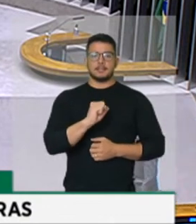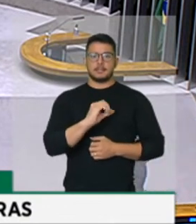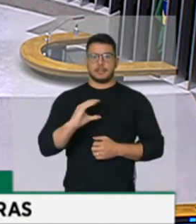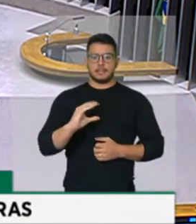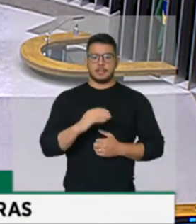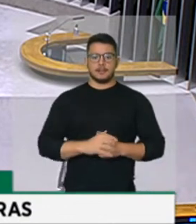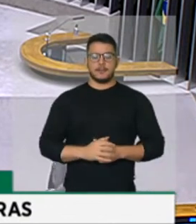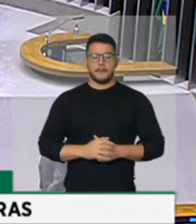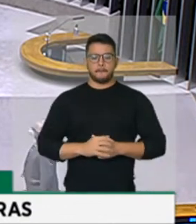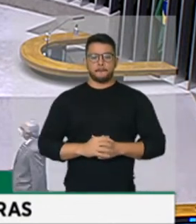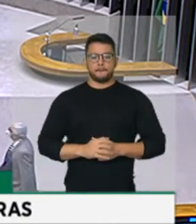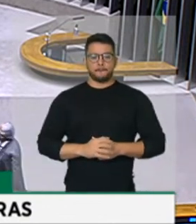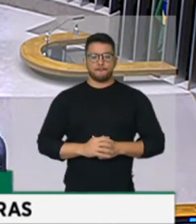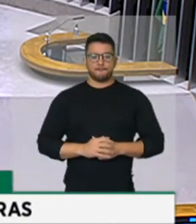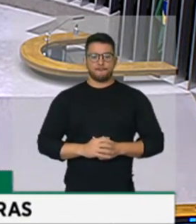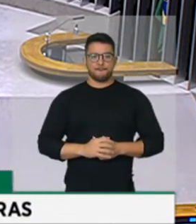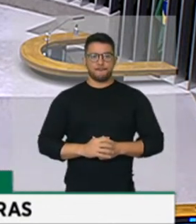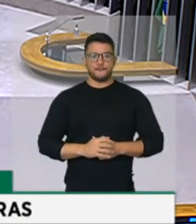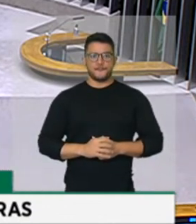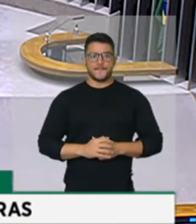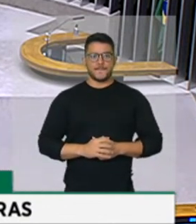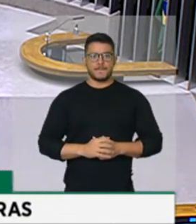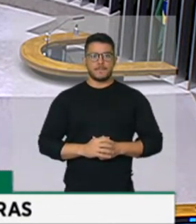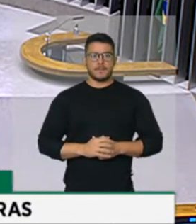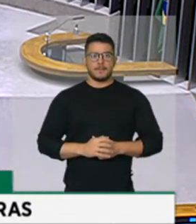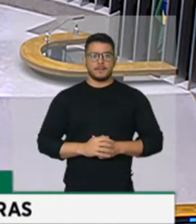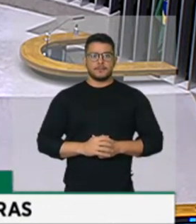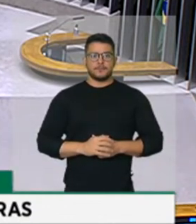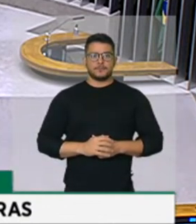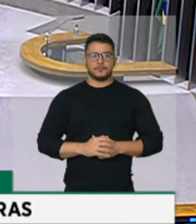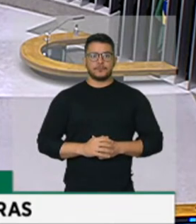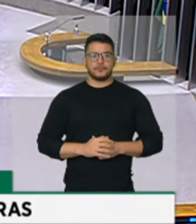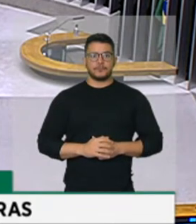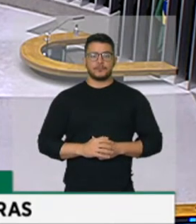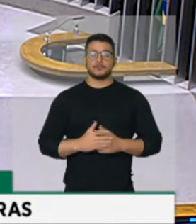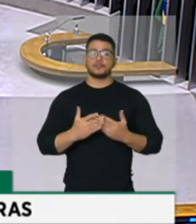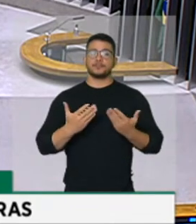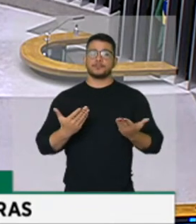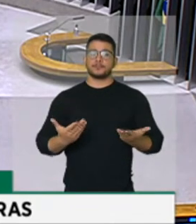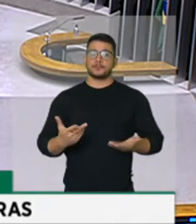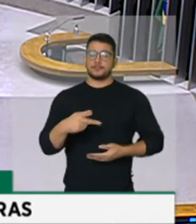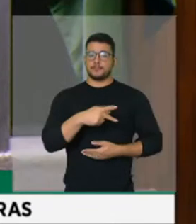EMENDAS DO... DO PLENÁRIO OS DEPUTADOS FIZERAM NO PLENÁRIO E DAQUI A POUCO DAR O PAREÇO E DELE, ENQUANTO ISSO O DEPUTADO CID MATOS VAI FALAR PELA LIDERANÇA A GENTE